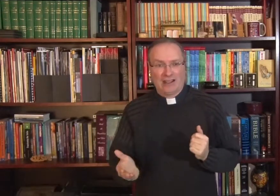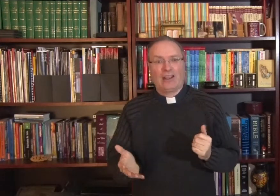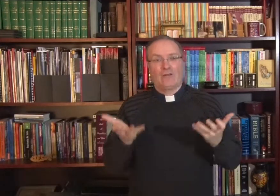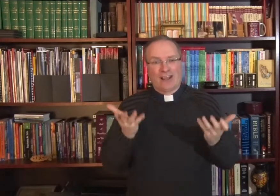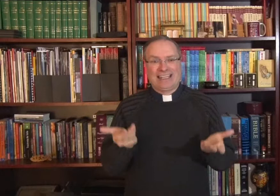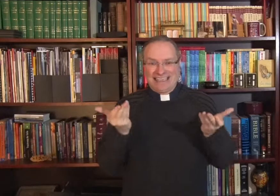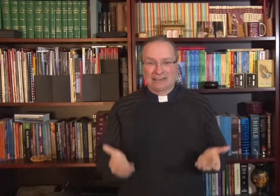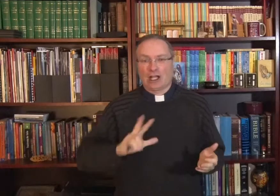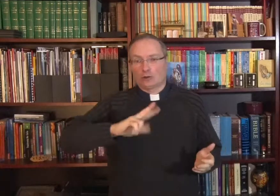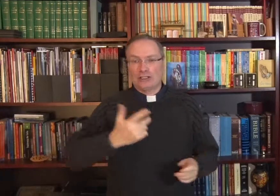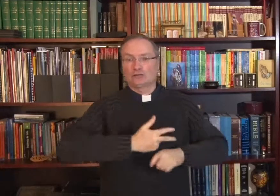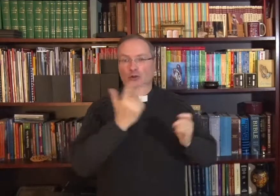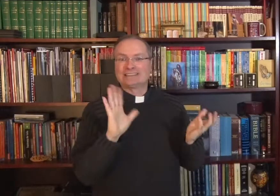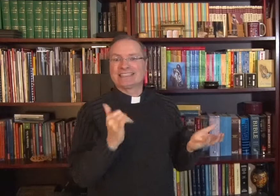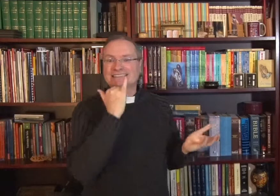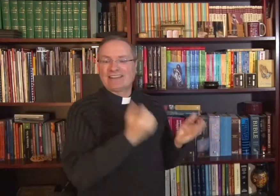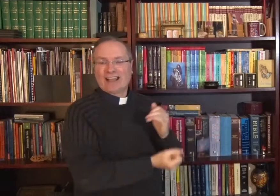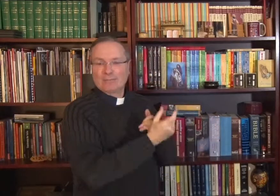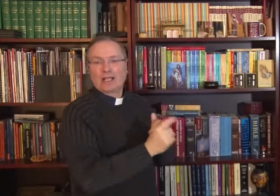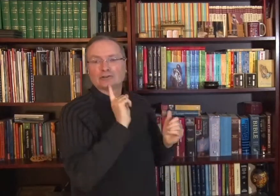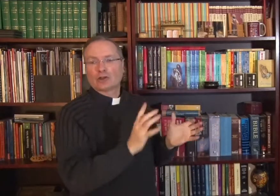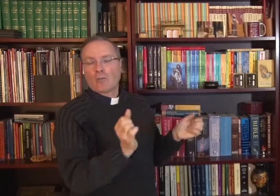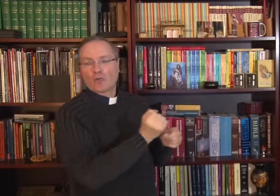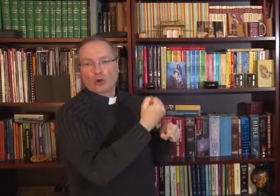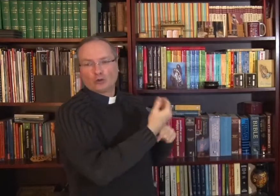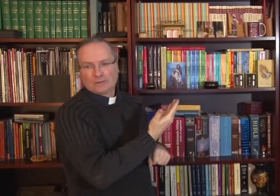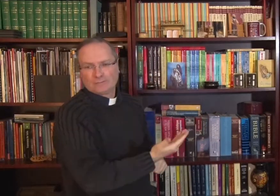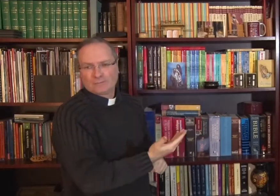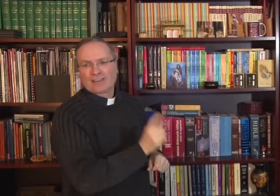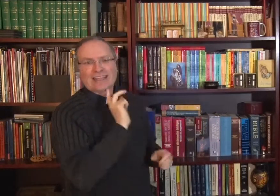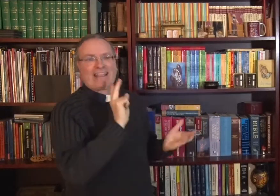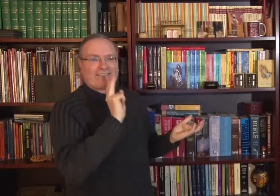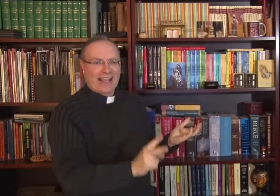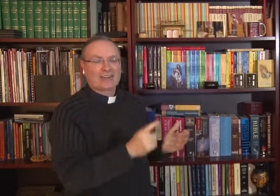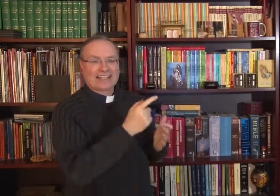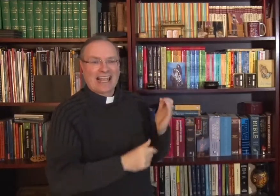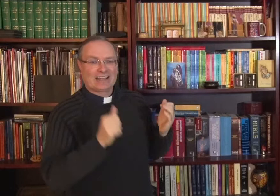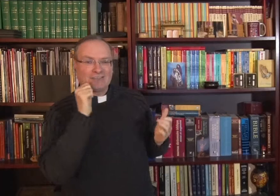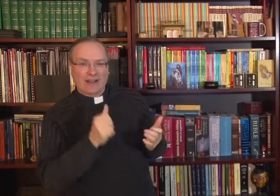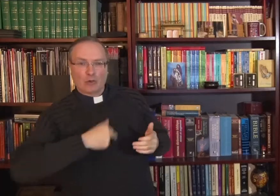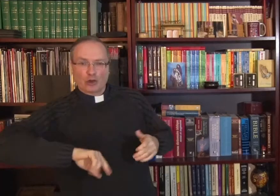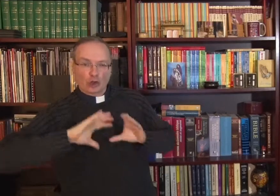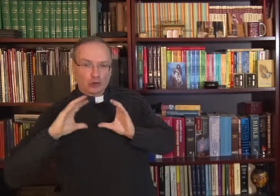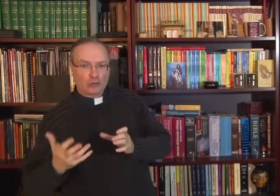voici déjà le troisième jour que ces événements se sont produits. Il est vrai que quelques femmes de notre groupe